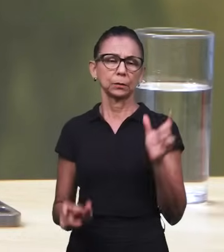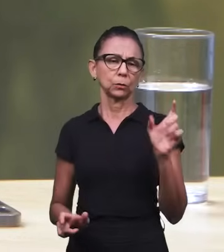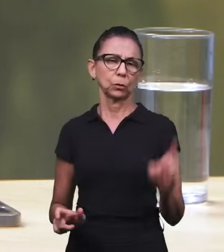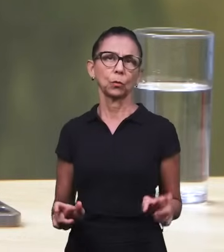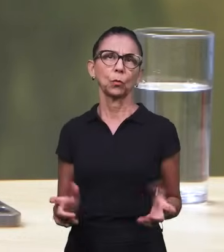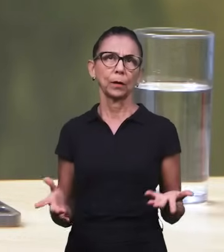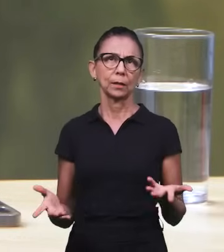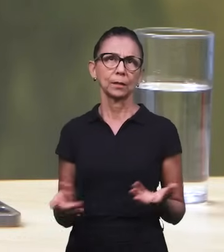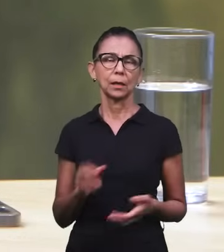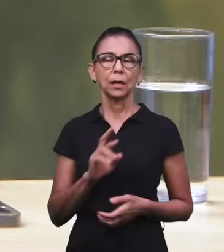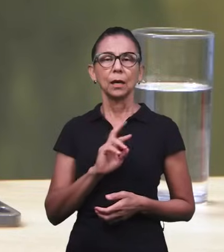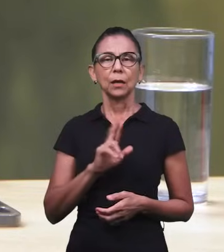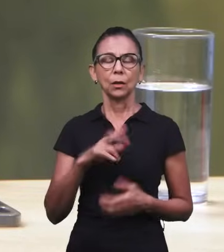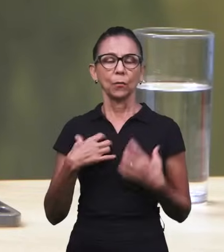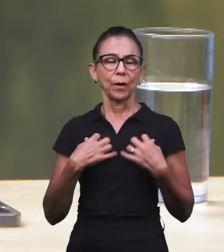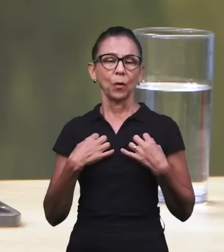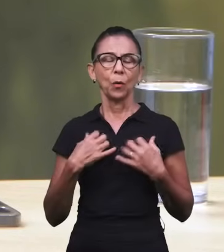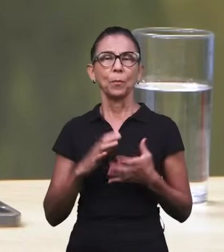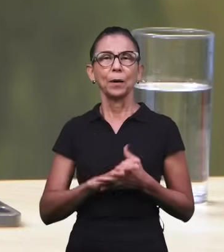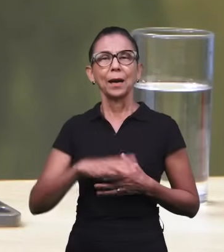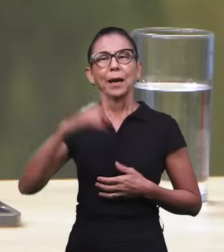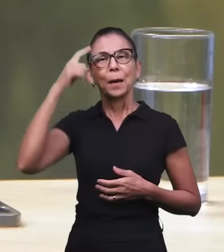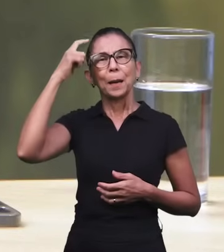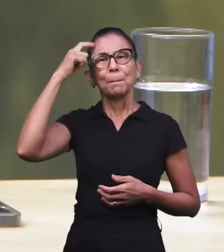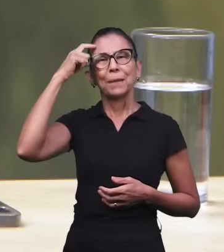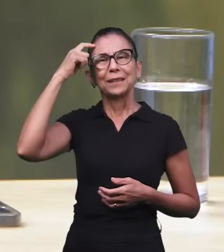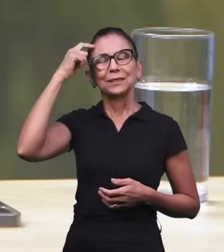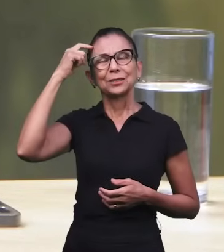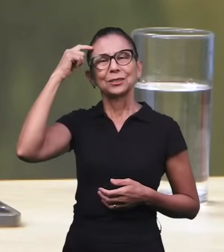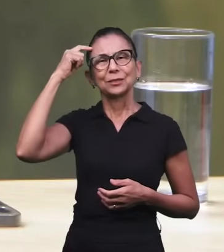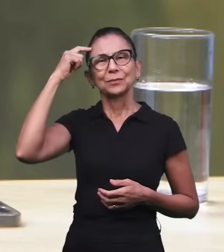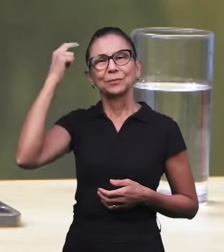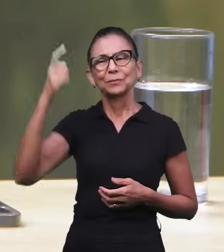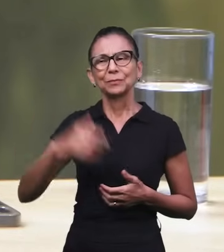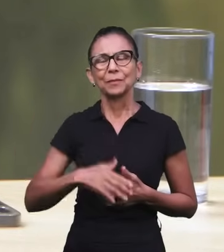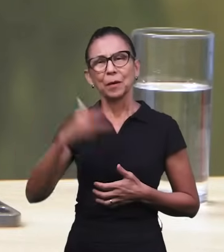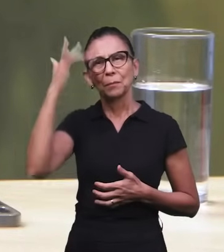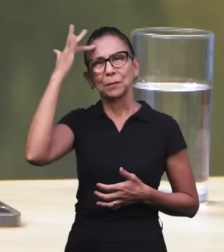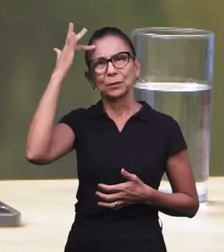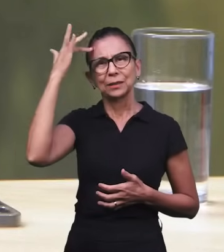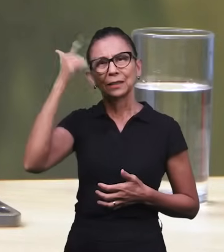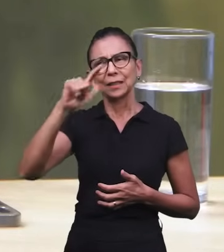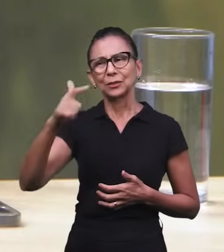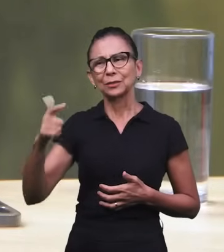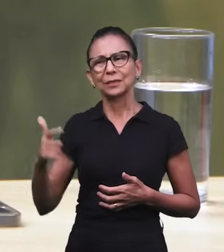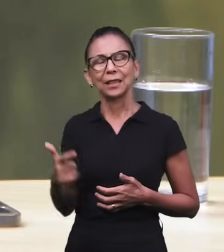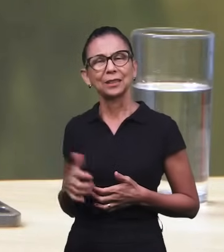mas é de desequilíbrio você vê desequilíbrio nas pessoas de uma forma assim terrível e era o que